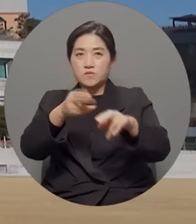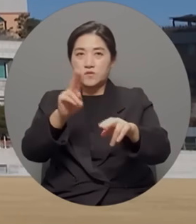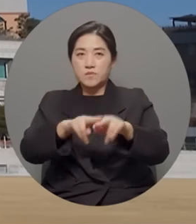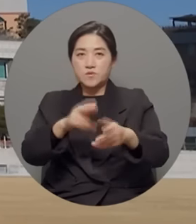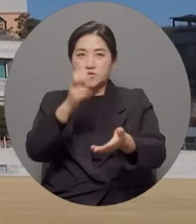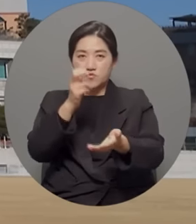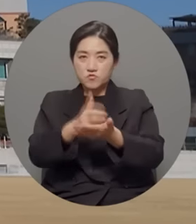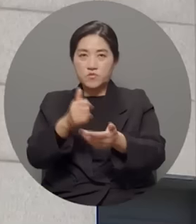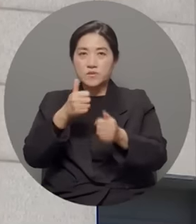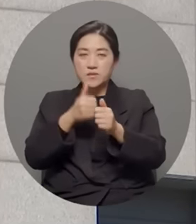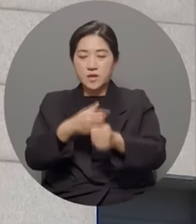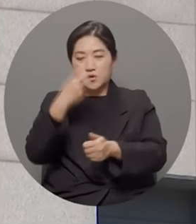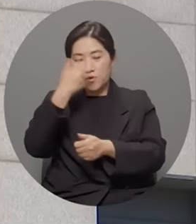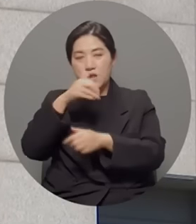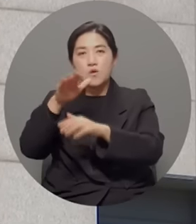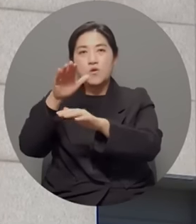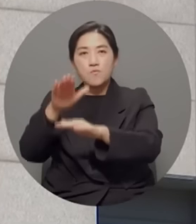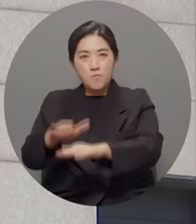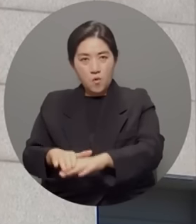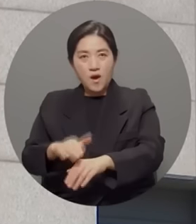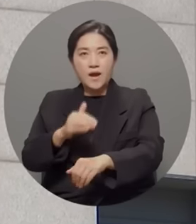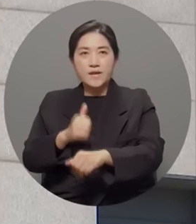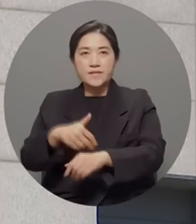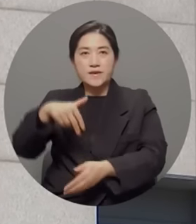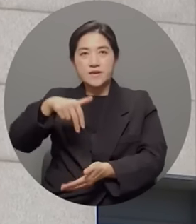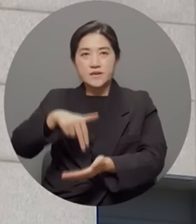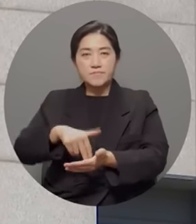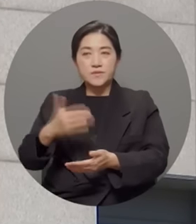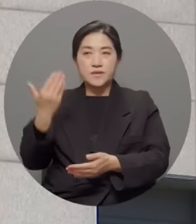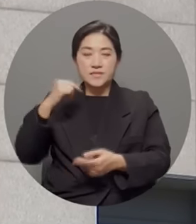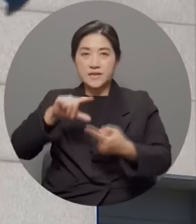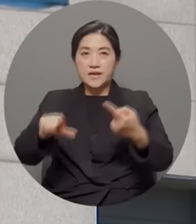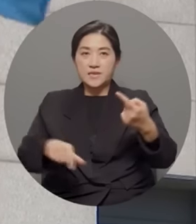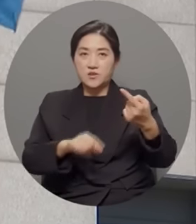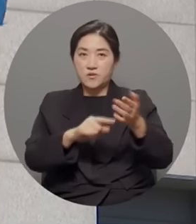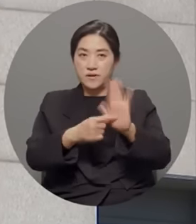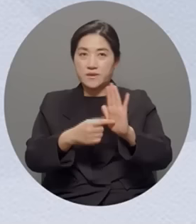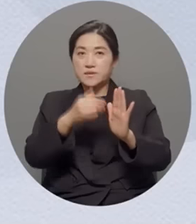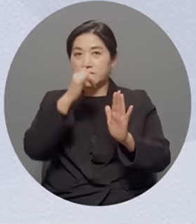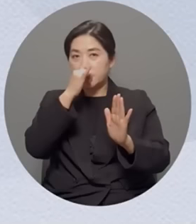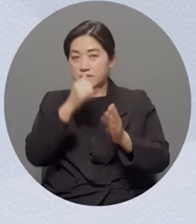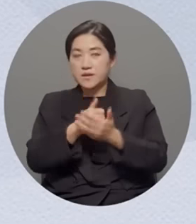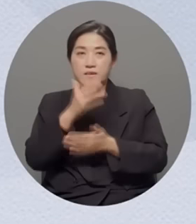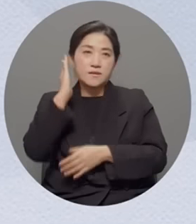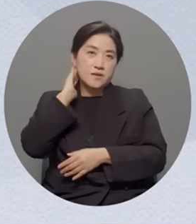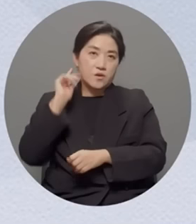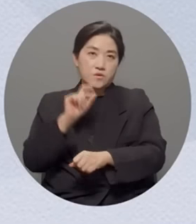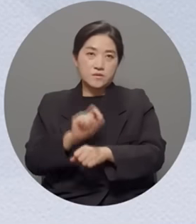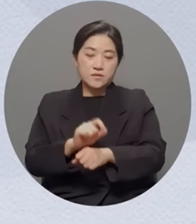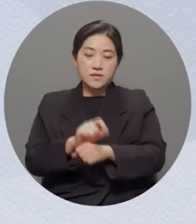접수되는 모든 선물은 관련 규정에 따라 관리 보관된다는 입장을 지난달 밝혔습니다.